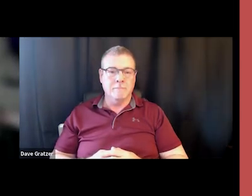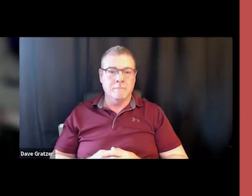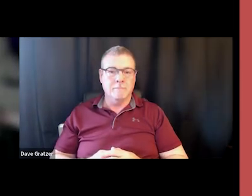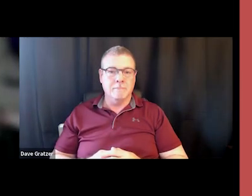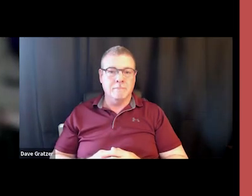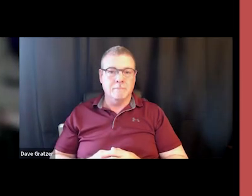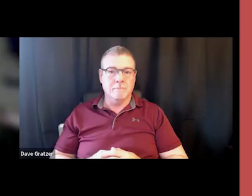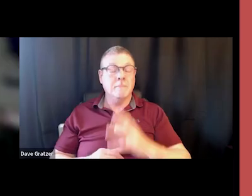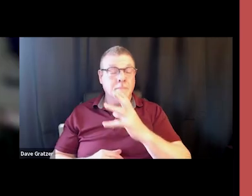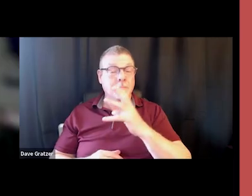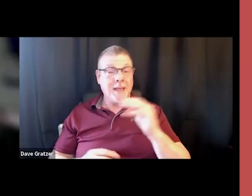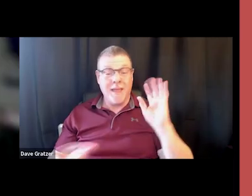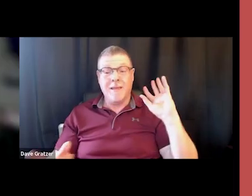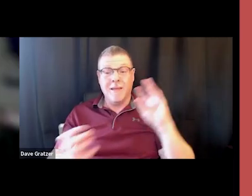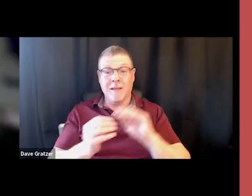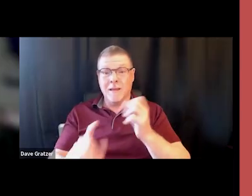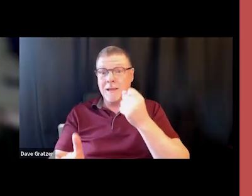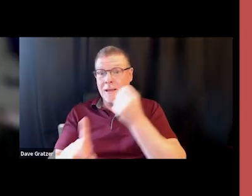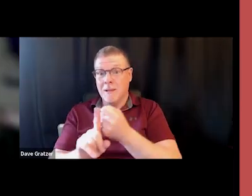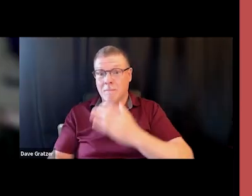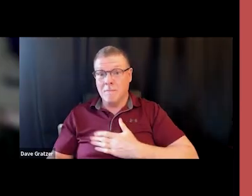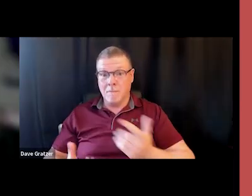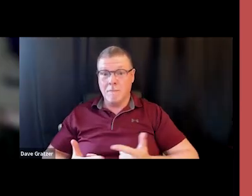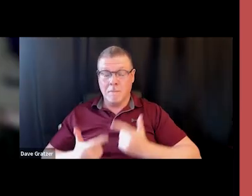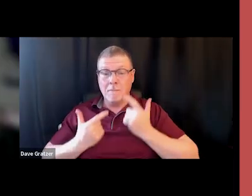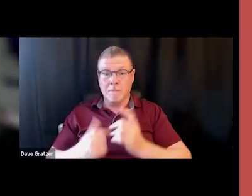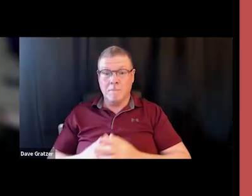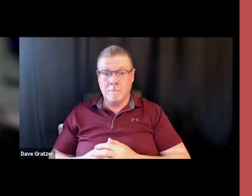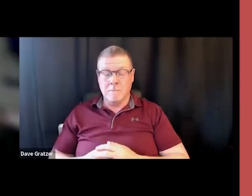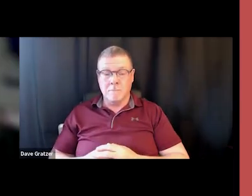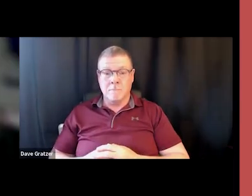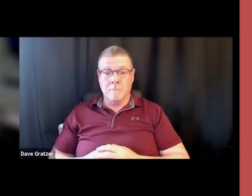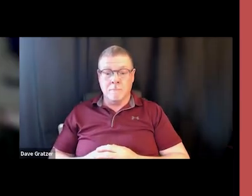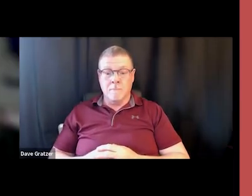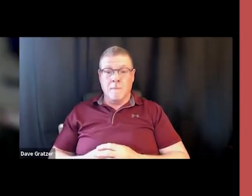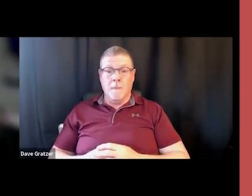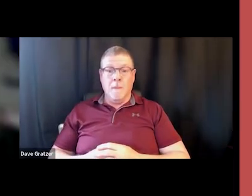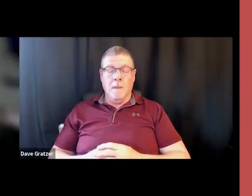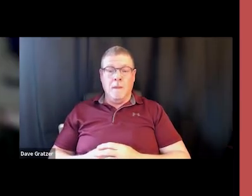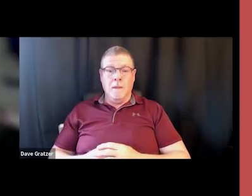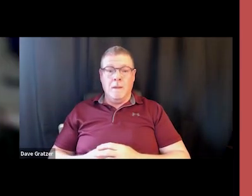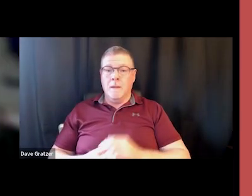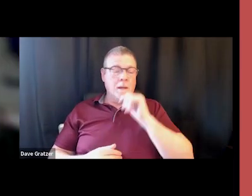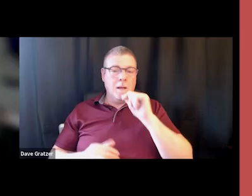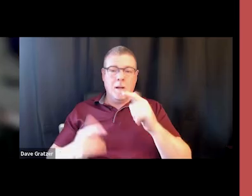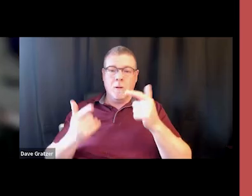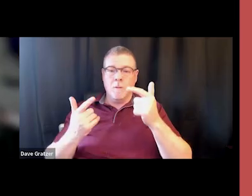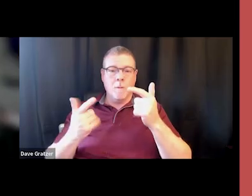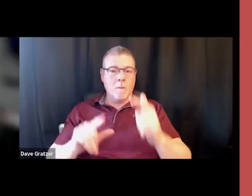Y ha impactado mucho mi vida porque no dejo que la gente entre en mi vida.